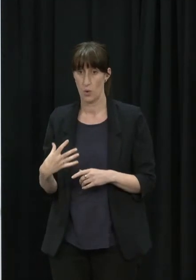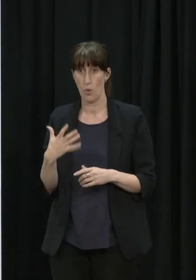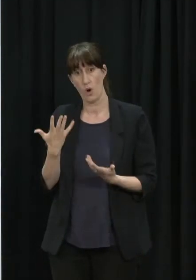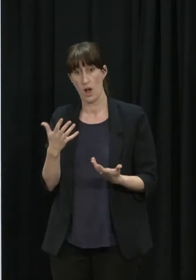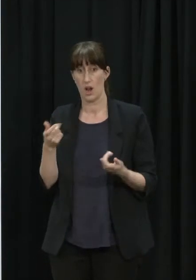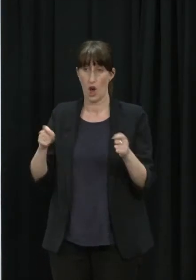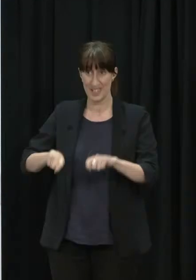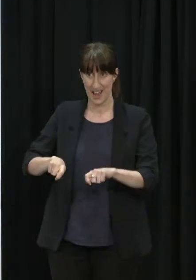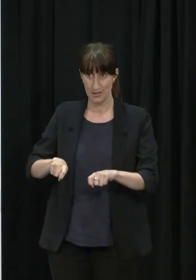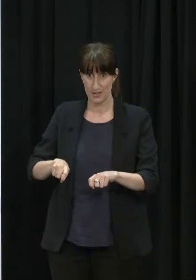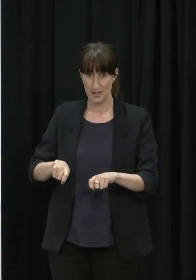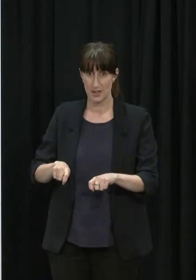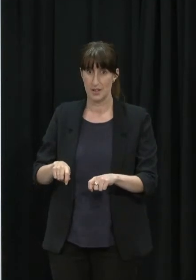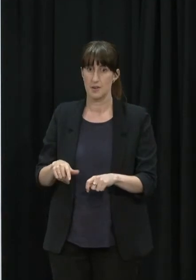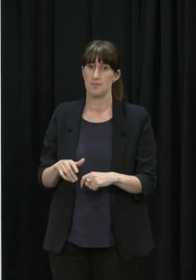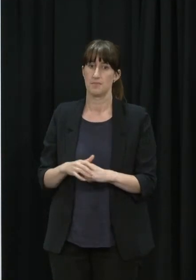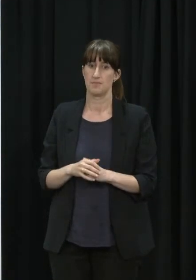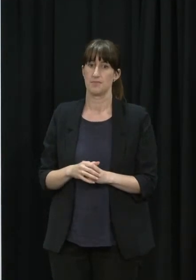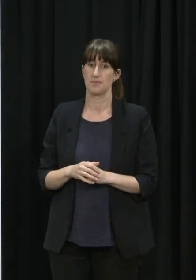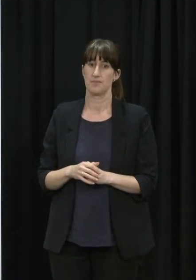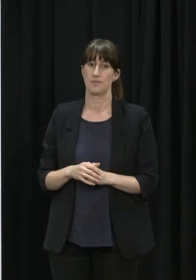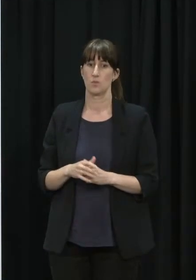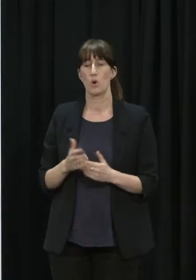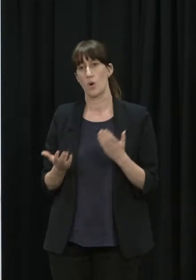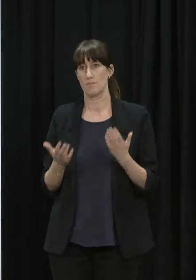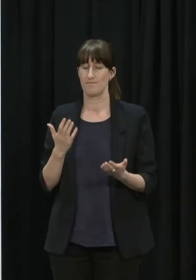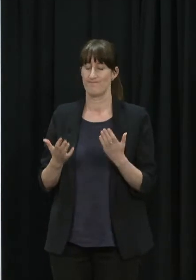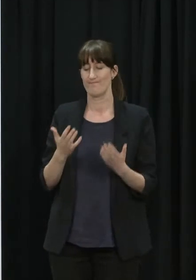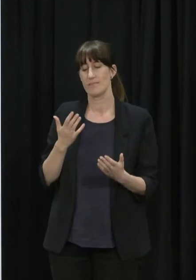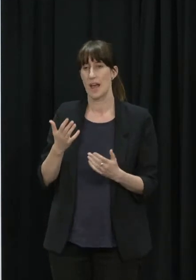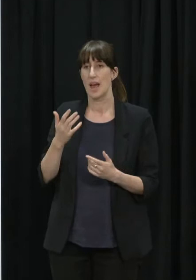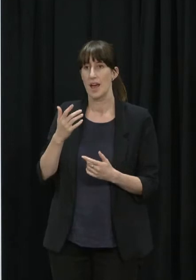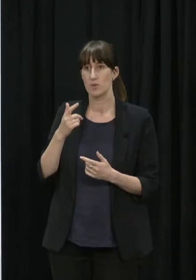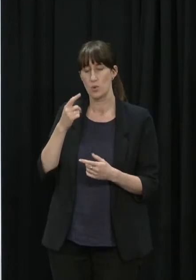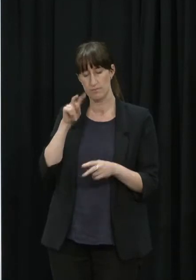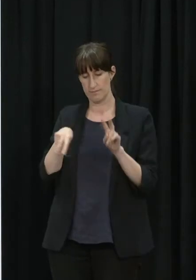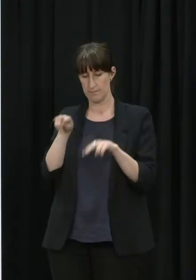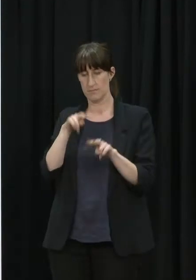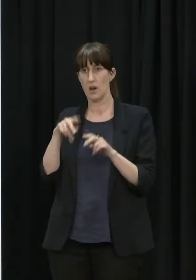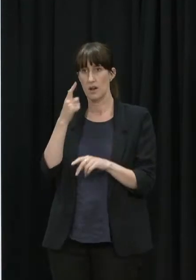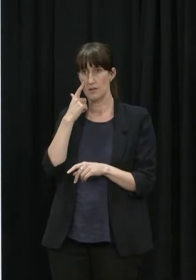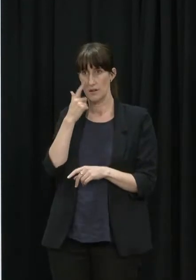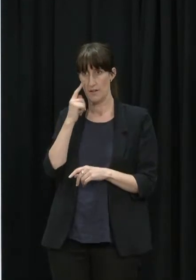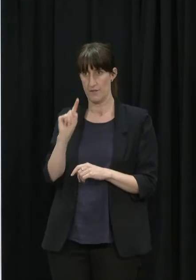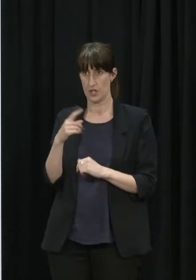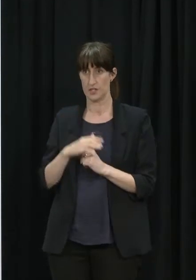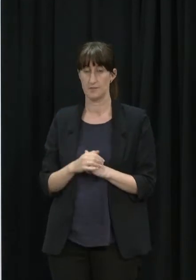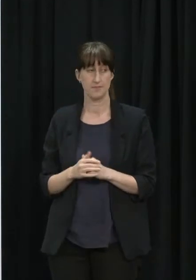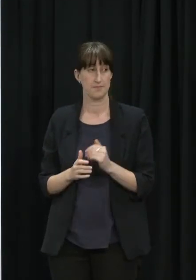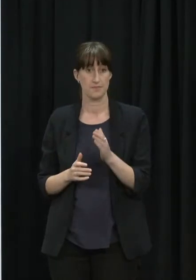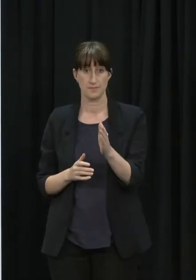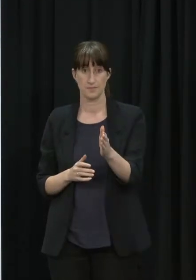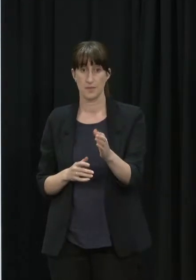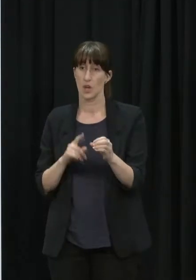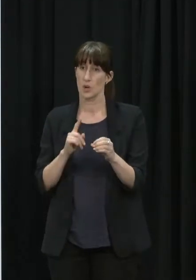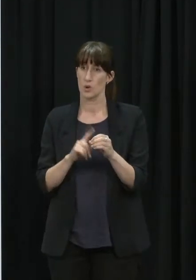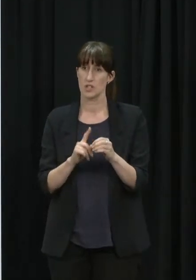No, whakaaro ahau te waka whero anga marama is go to, at iti rawa i te tuatahi, a ka